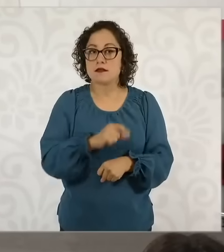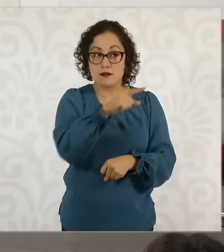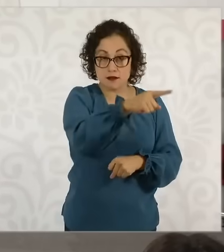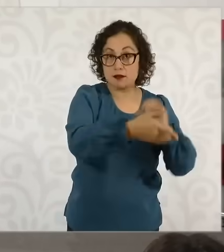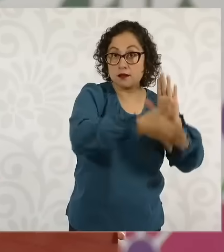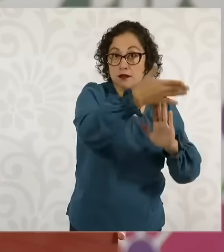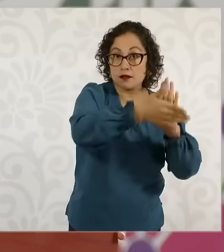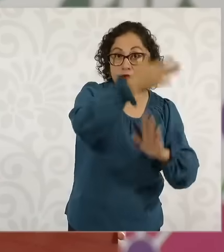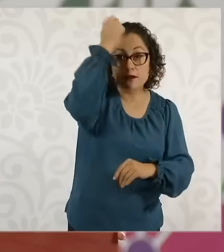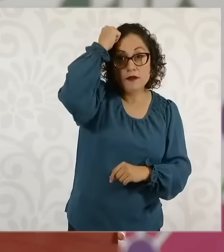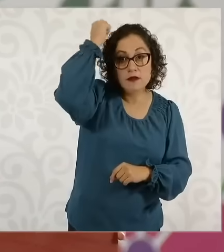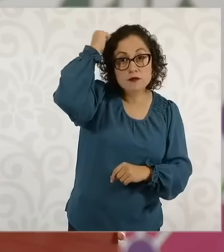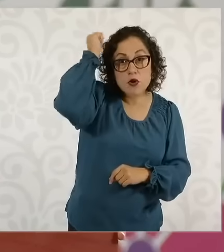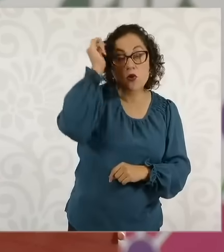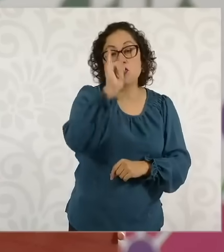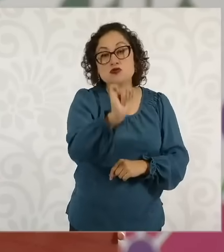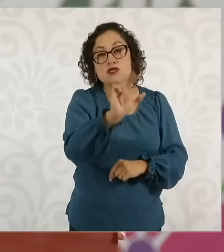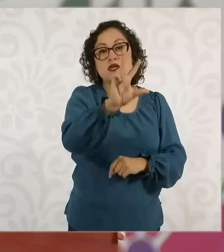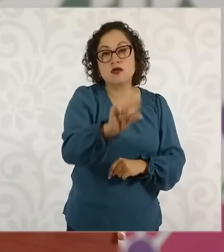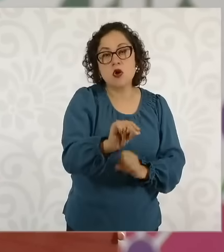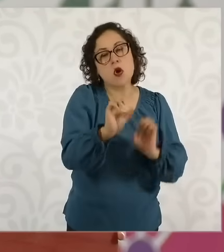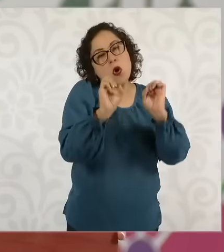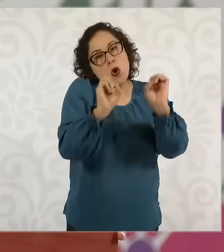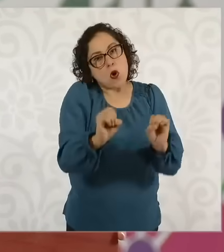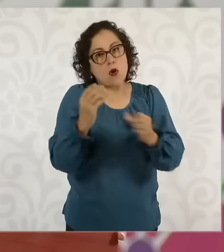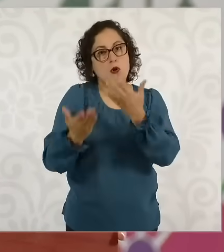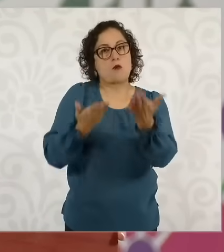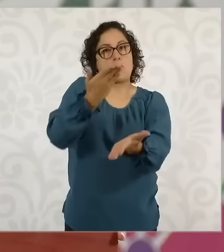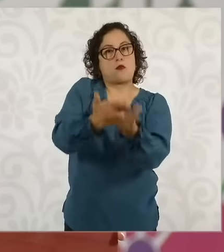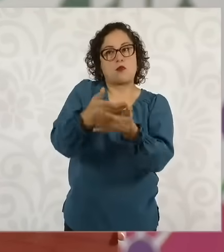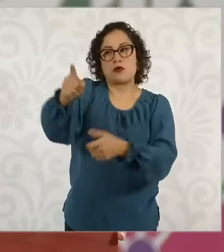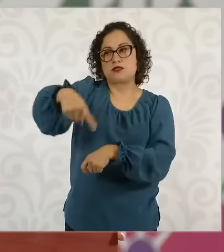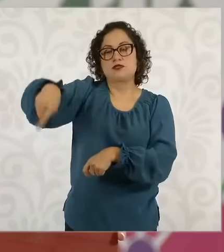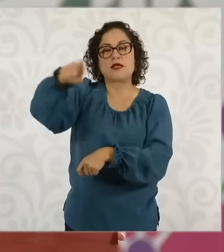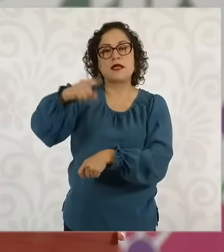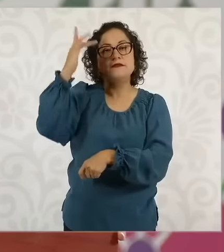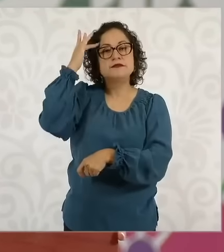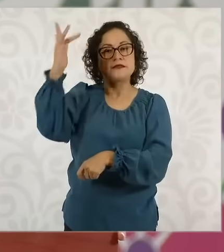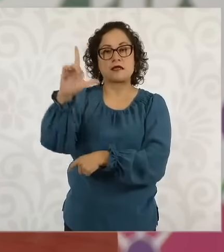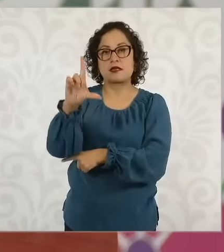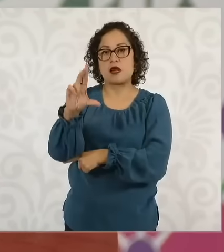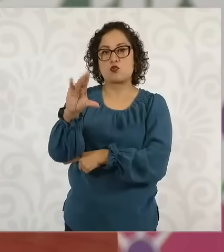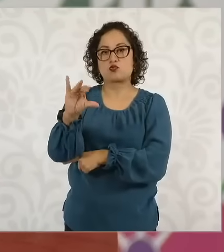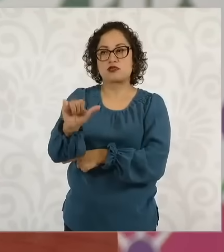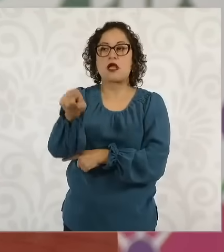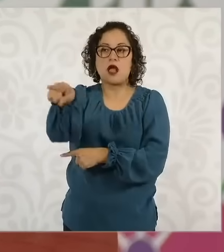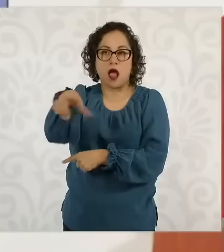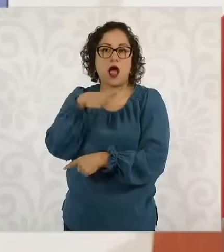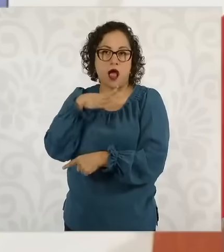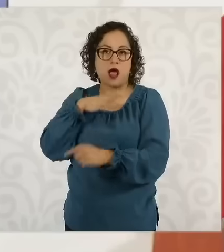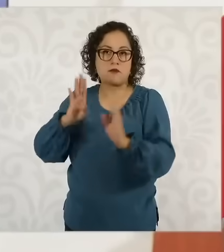en Santa Lucía, en donde había una base aérea militar y poder mantener los dos aeropuertos,